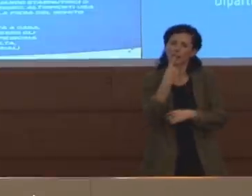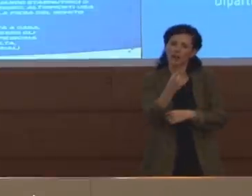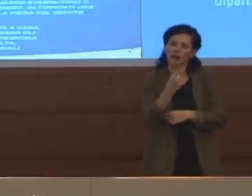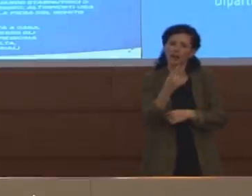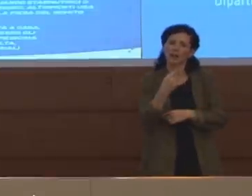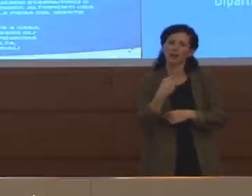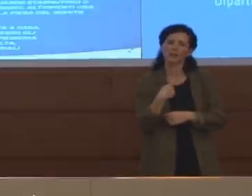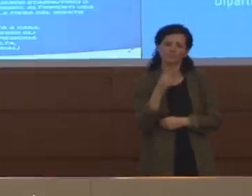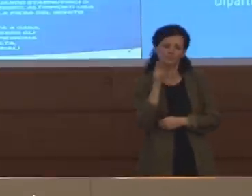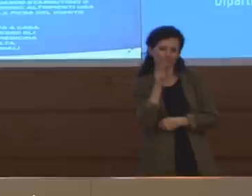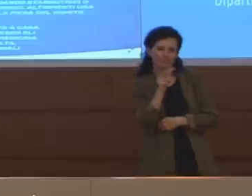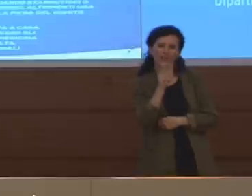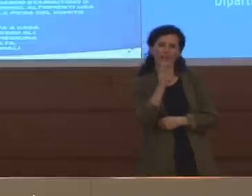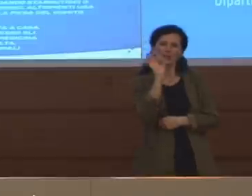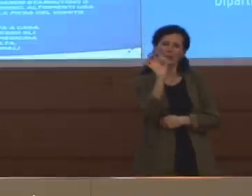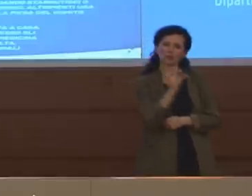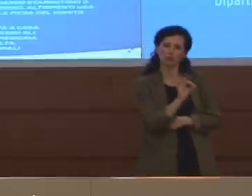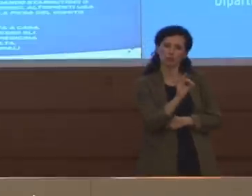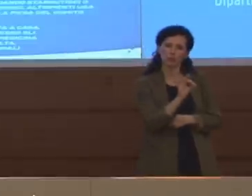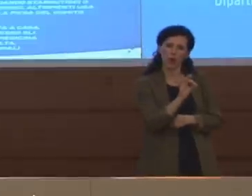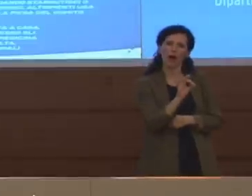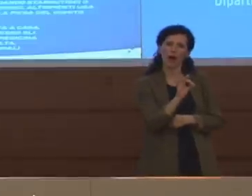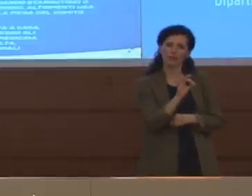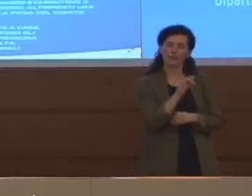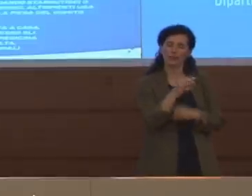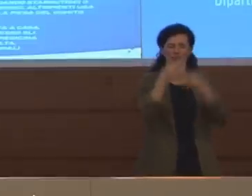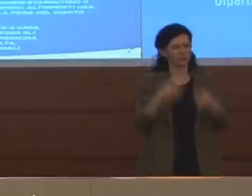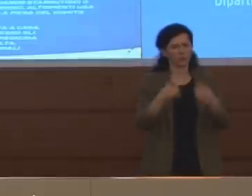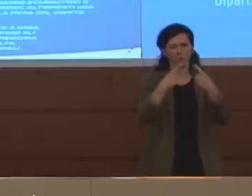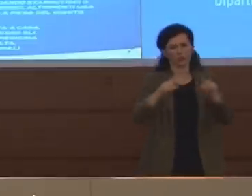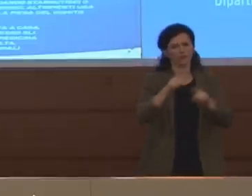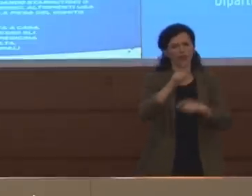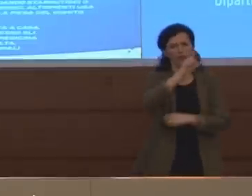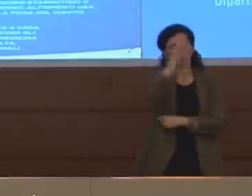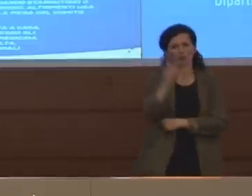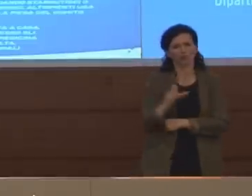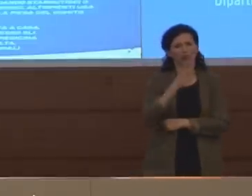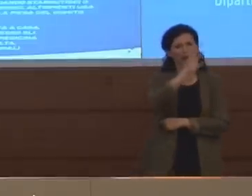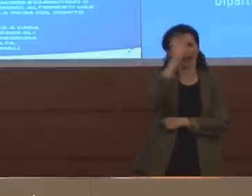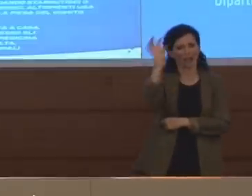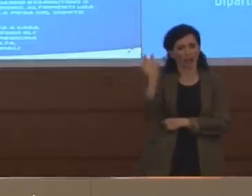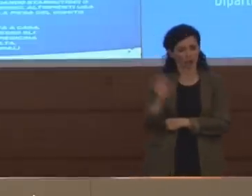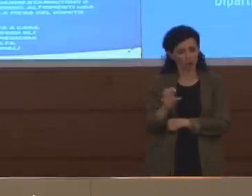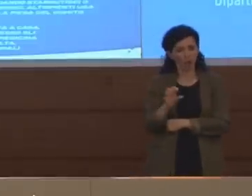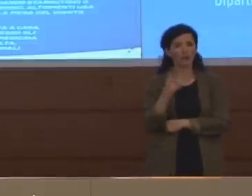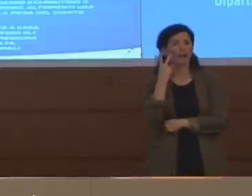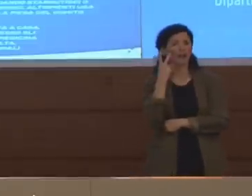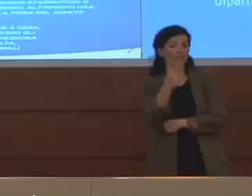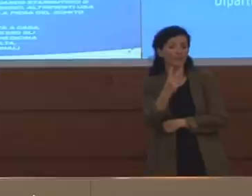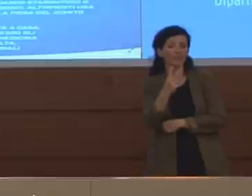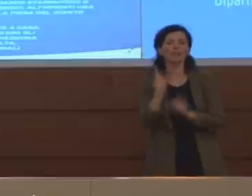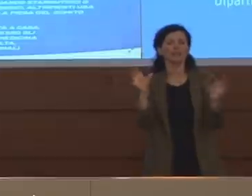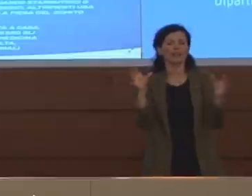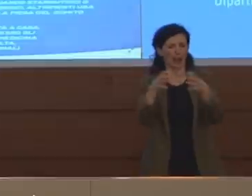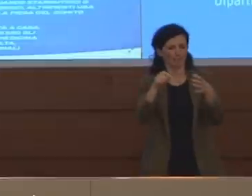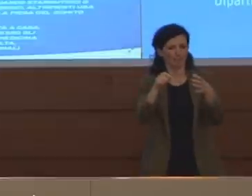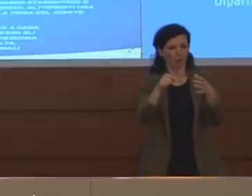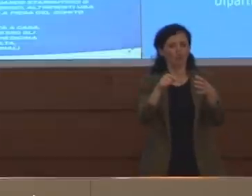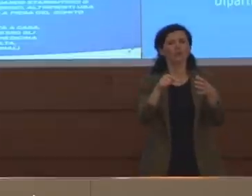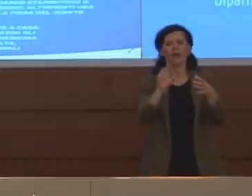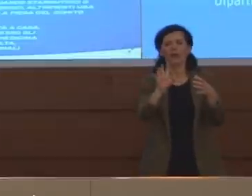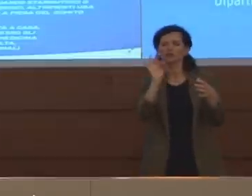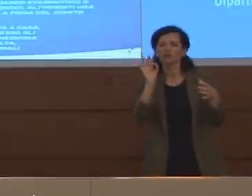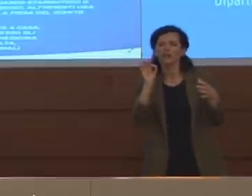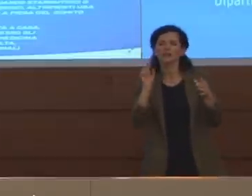sieroprevalenza nelle differenti Regioni) e anche profili lavorativi. Deve essere